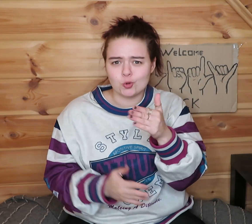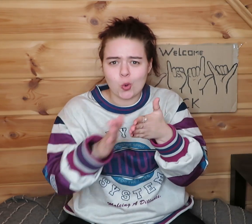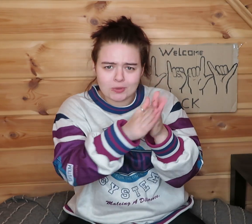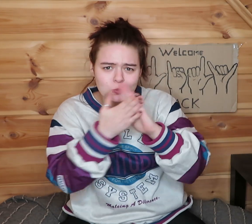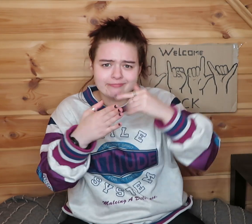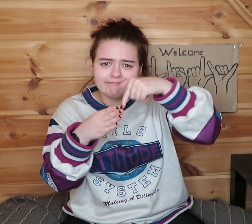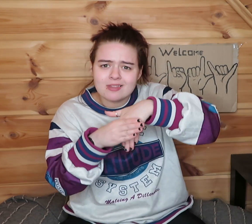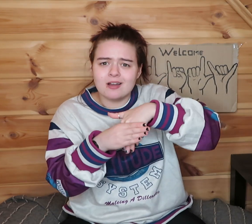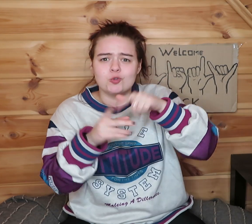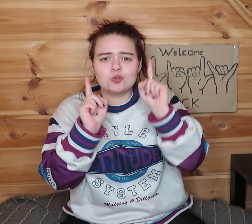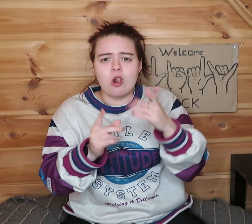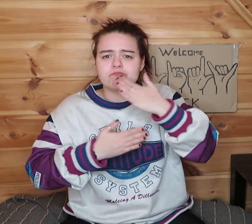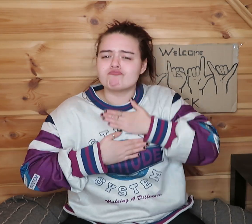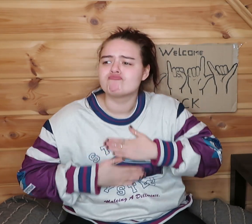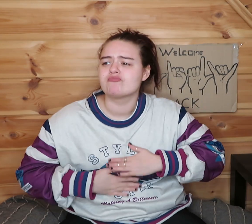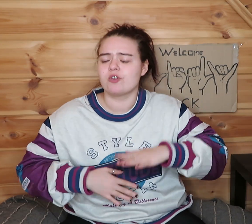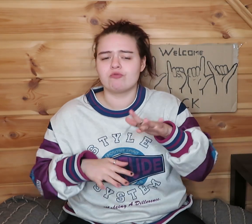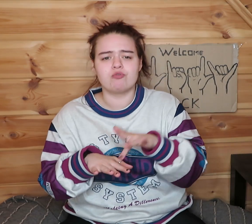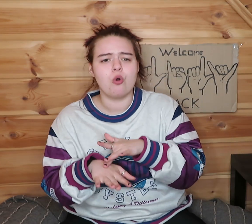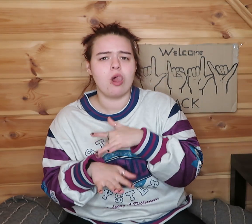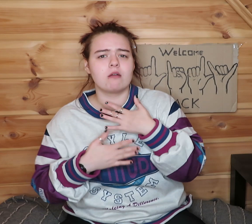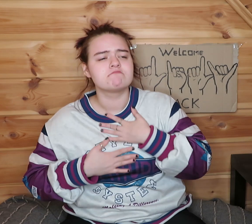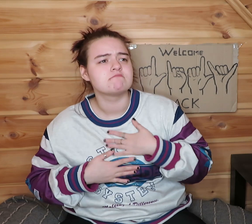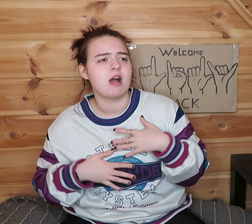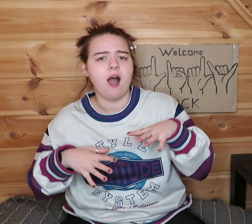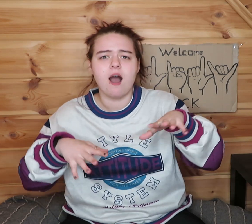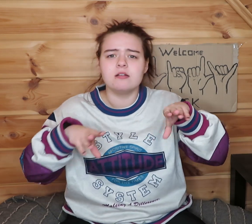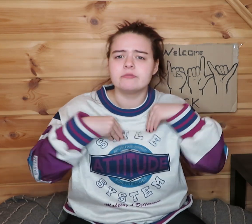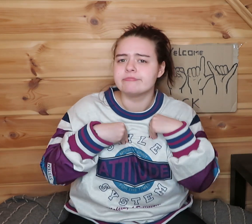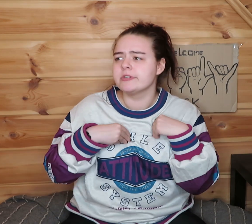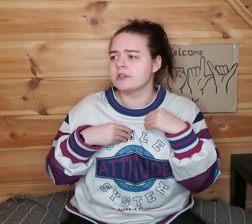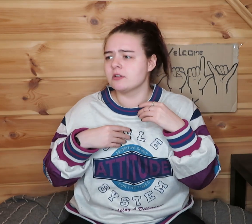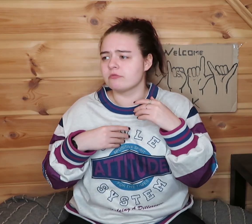In der Community sollte man sich wohl und akzeptiert fühlen.